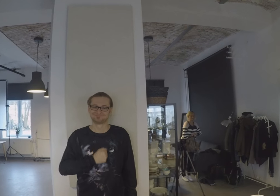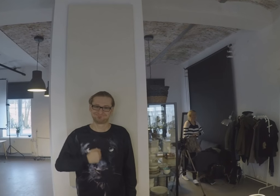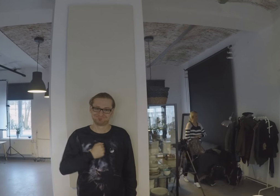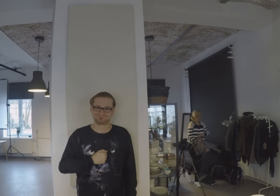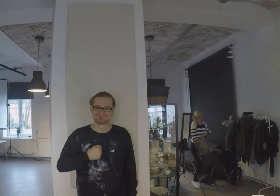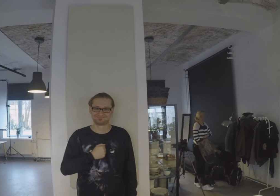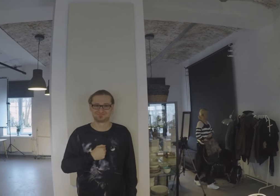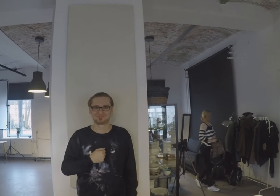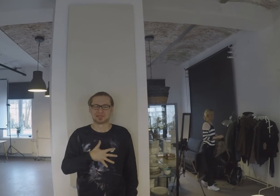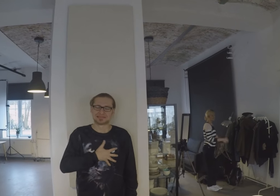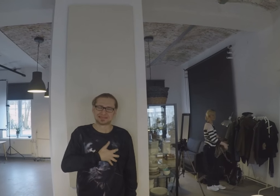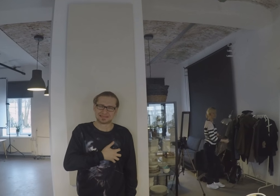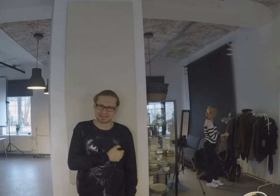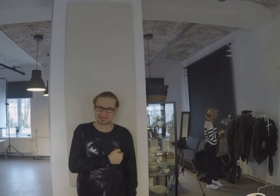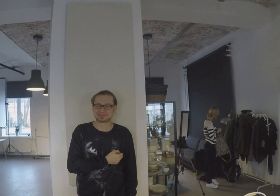bin traurig bin betroffen